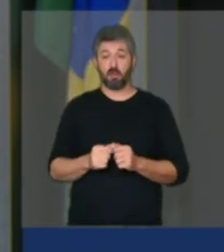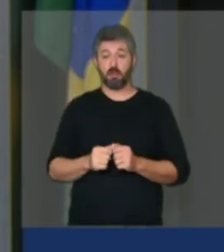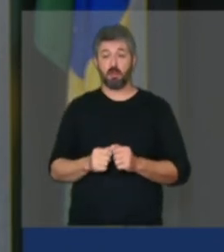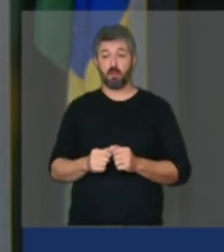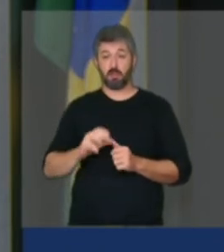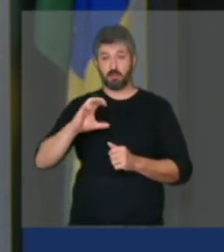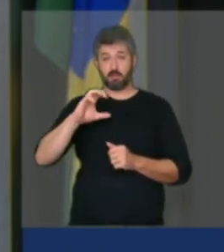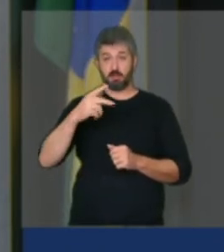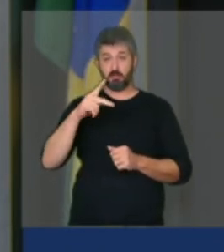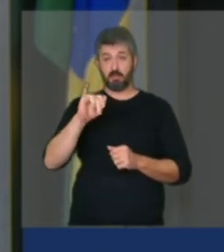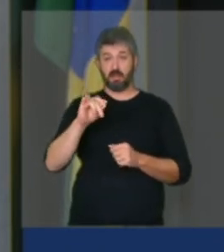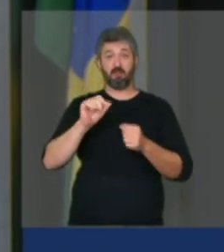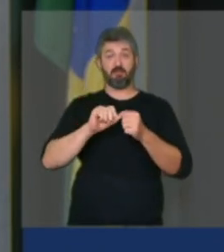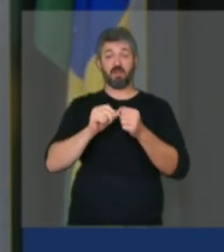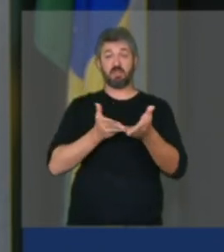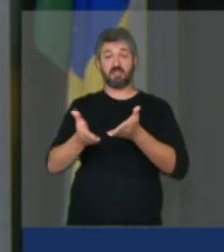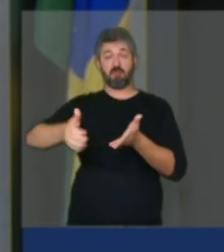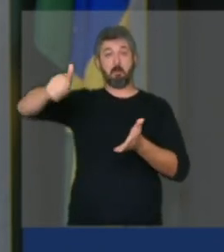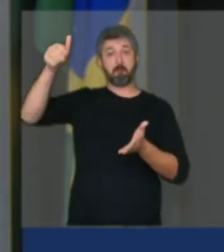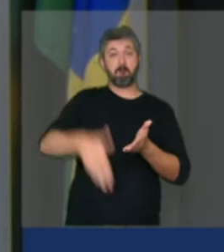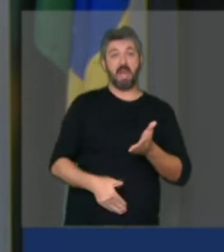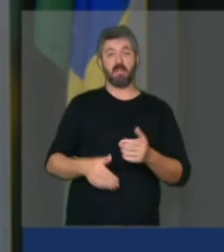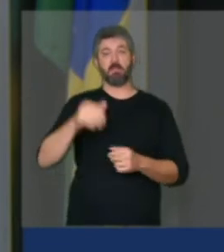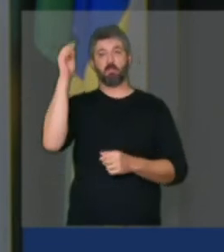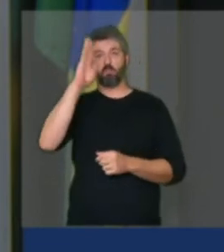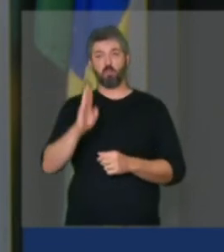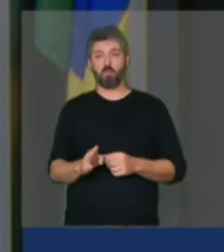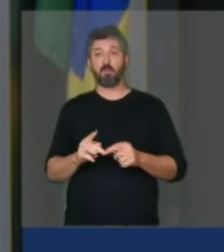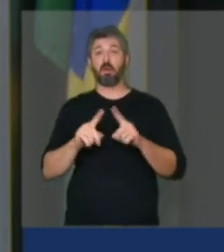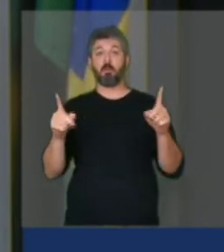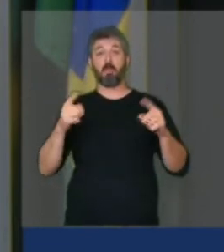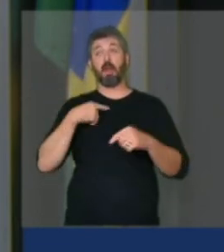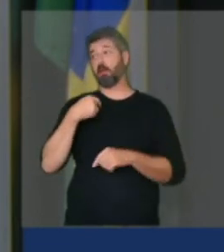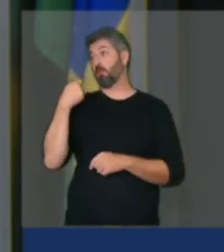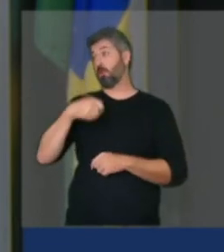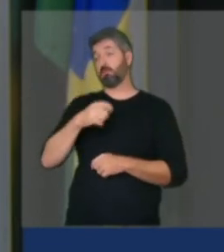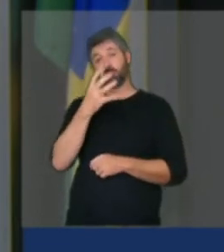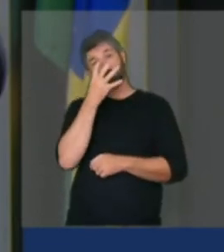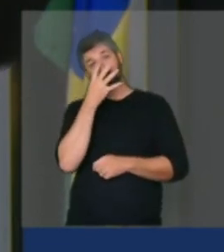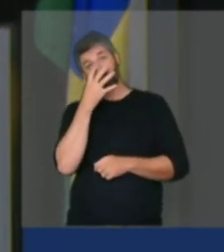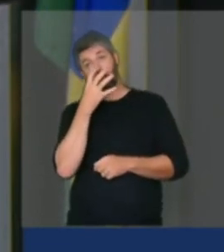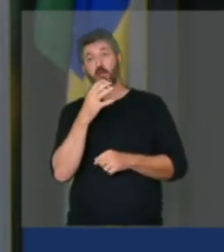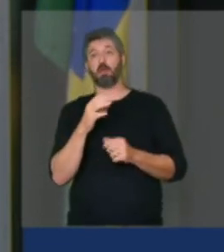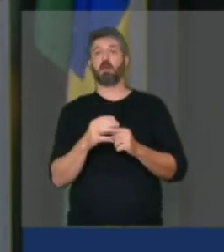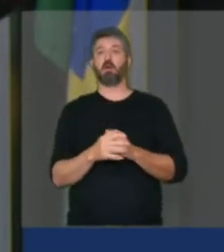CPI PRESTAVA UM DESSERVIÇO AO BRASIL, MAS QUE TINHA QUE ACOMPANHAR O SEU TRABALHO. E DESLIGUEI O CELULAR E BOTEI NO BOLSO, ESTAVA INDO EMBORA PORQUE JÁ ESTAVA LÁ HÁ UNS